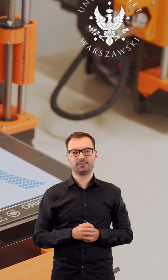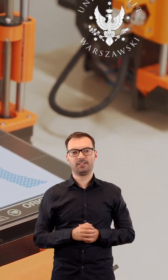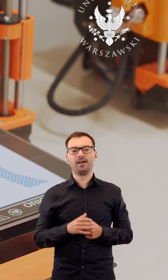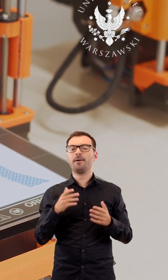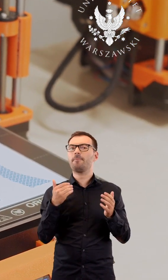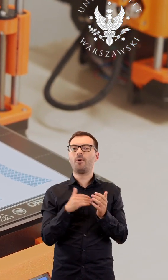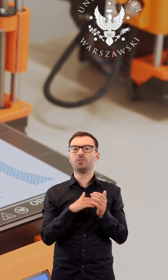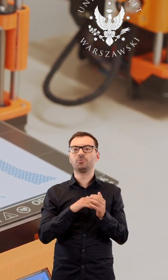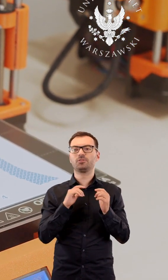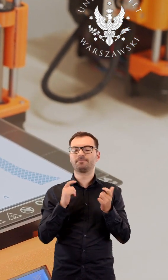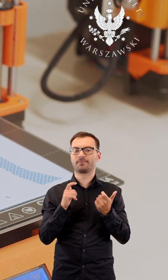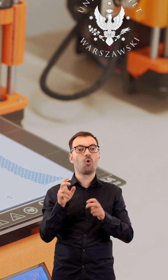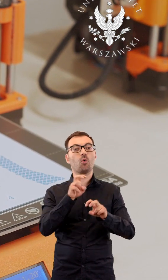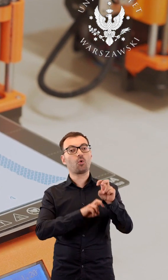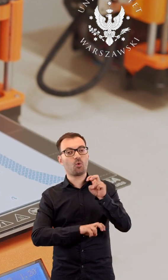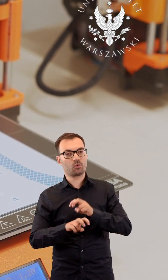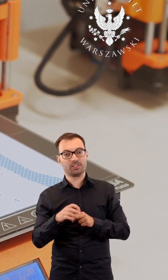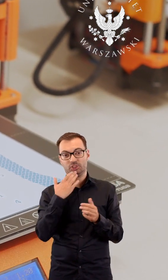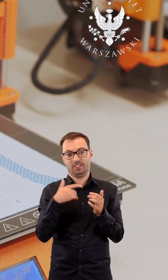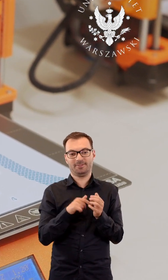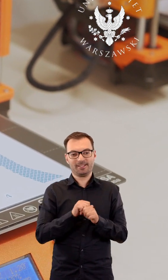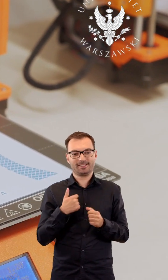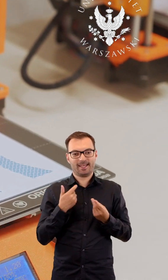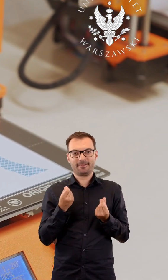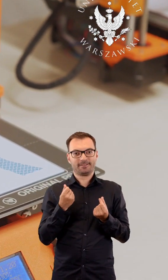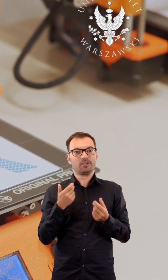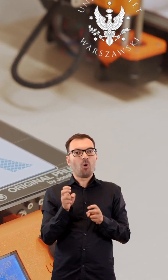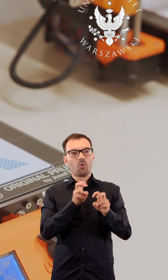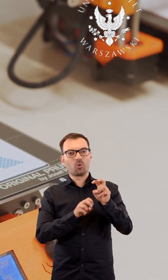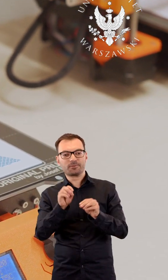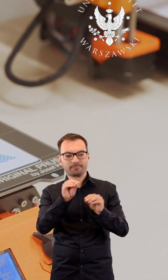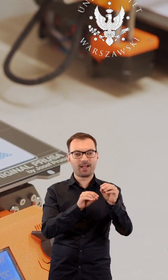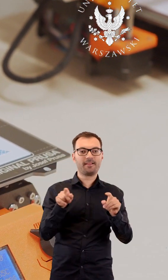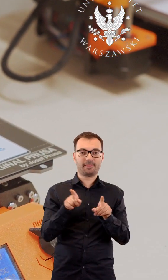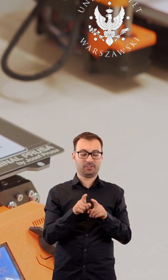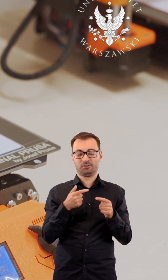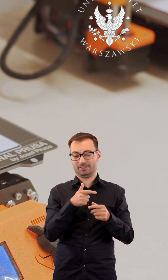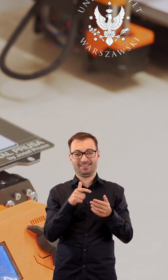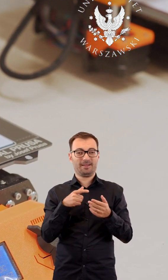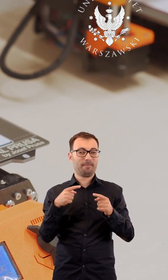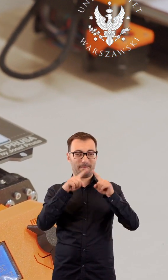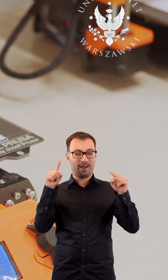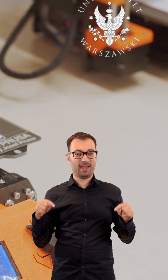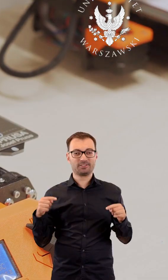które wymagają swoistego ruchu i dodają element kinetyczny, ale także są fantastyczne dla osób,